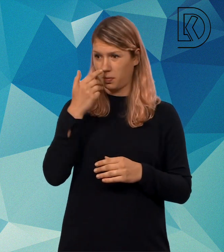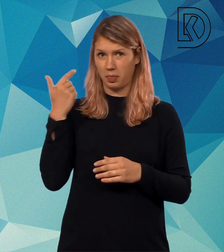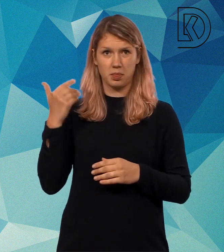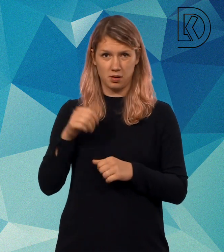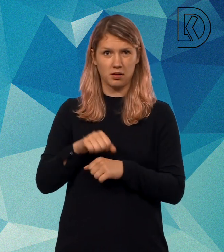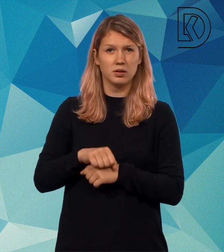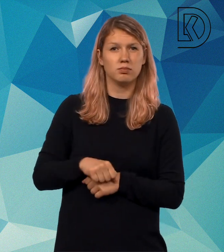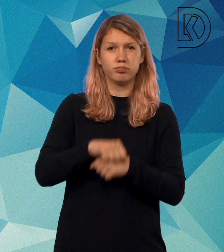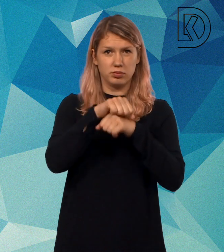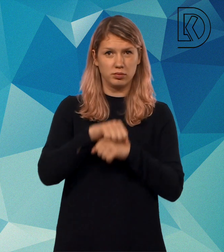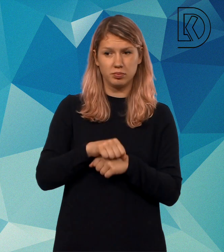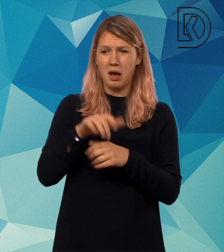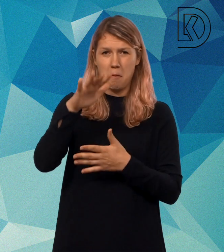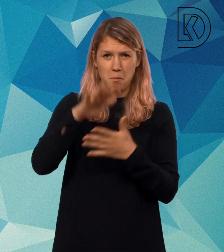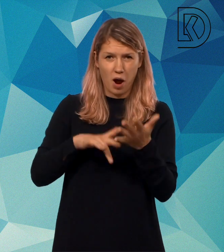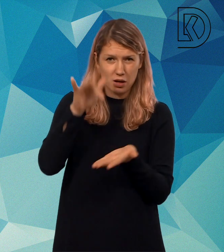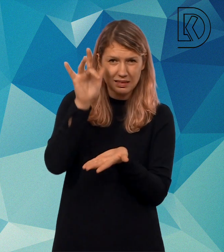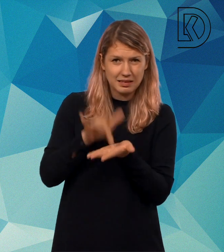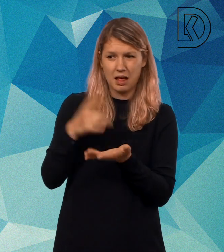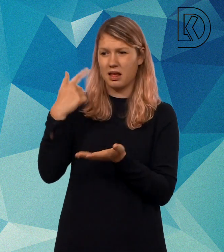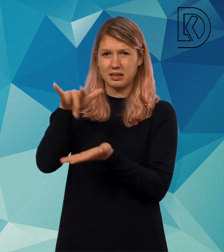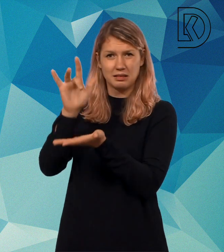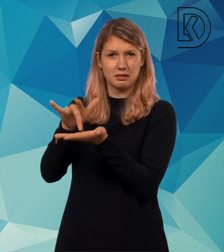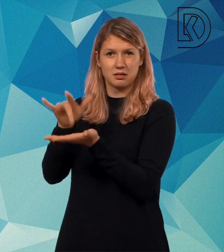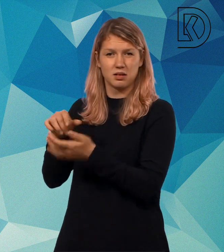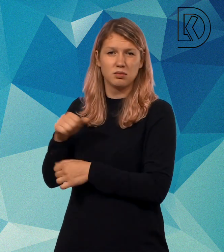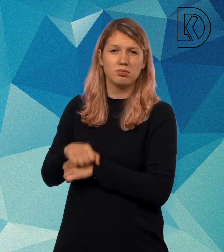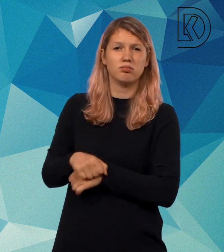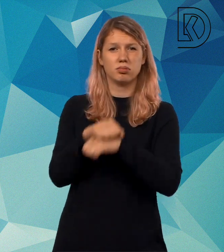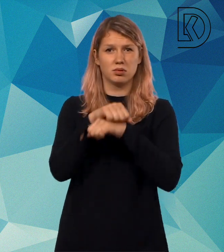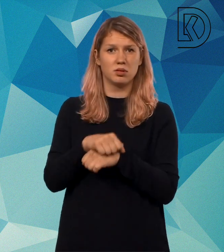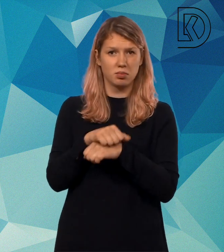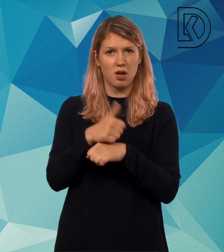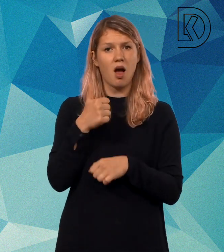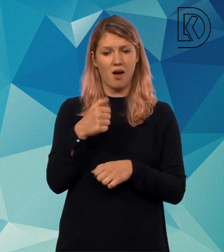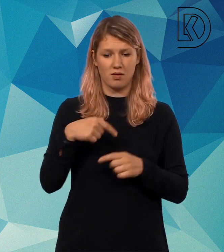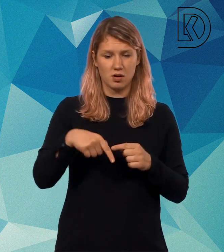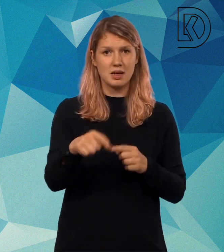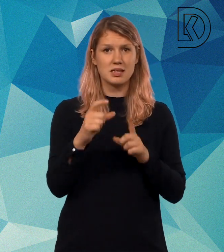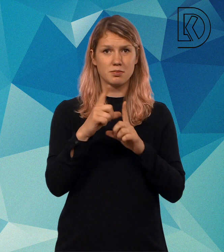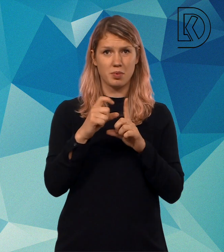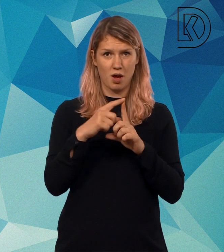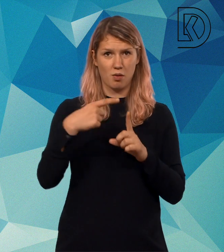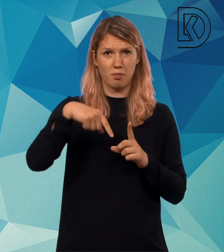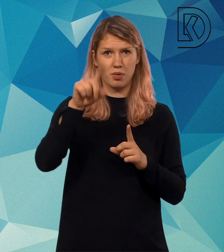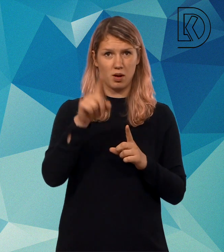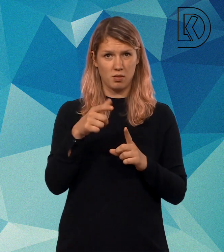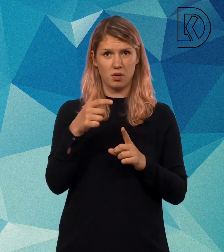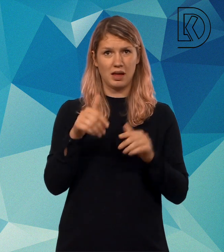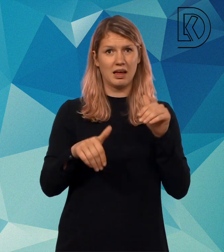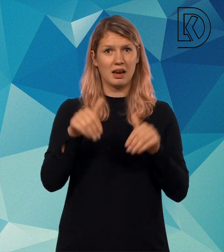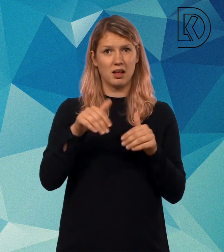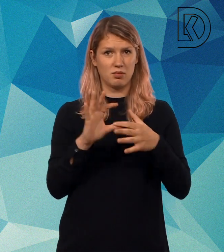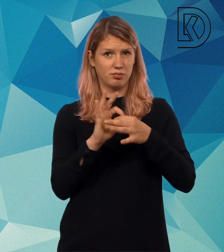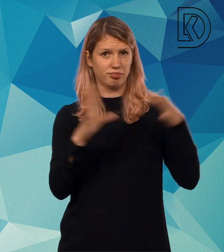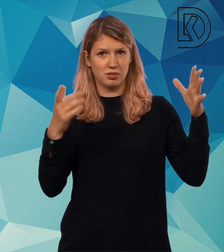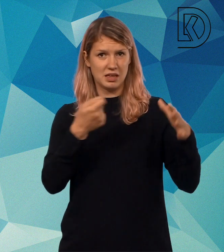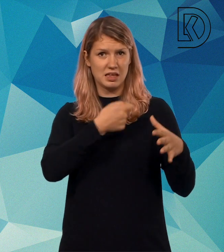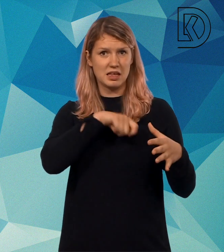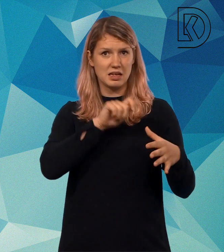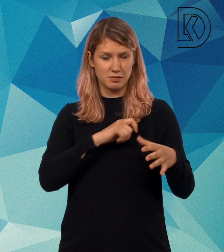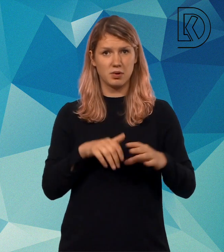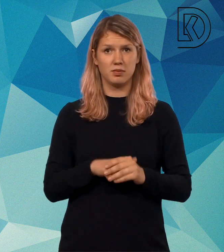Neseniai šio regiono miestuose vyko mitingas - gyventojai reikalavo teisės į spalio 1 d. vykusį balsavimą už regiono nepriklausomybę nuo Ispanijos.